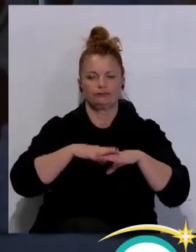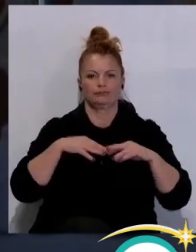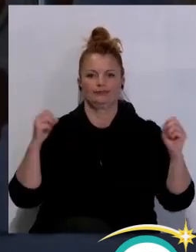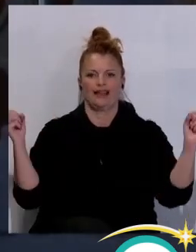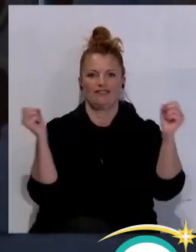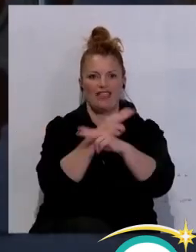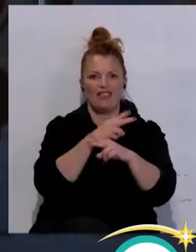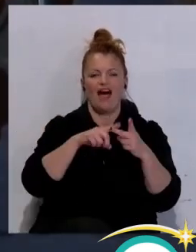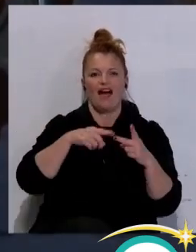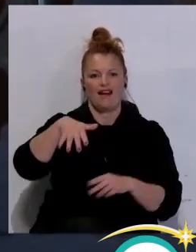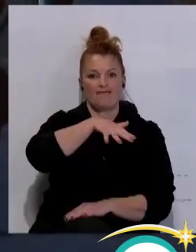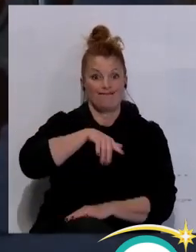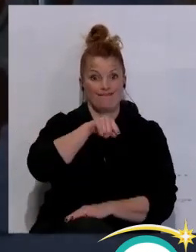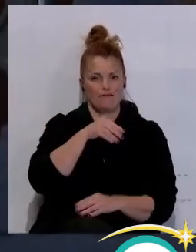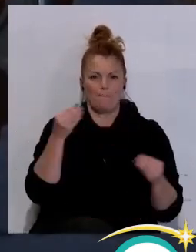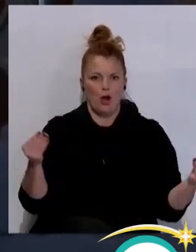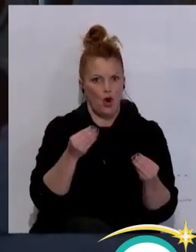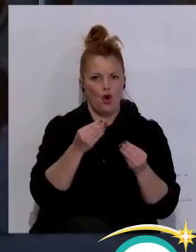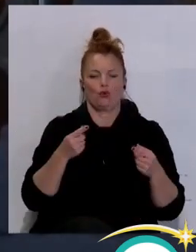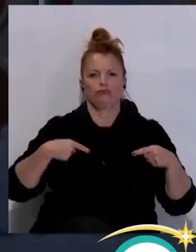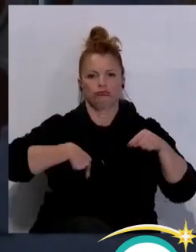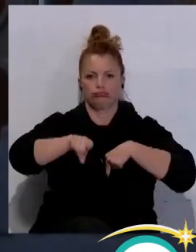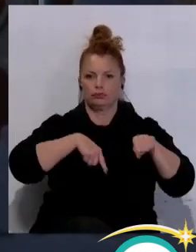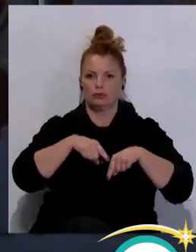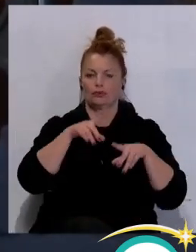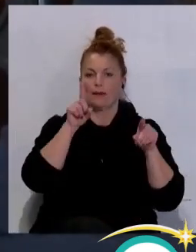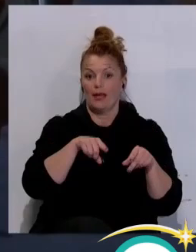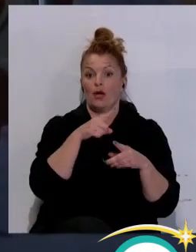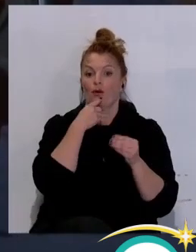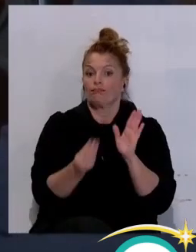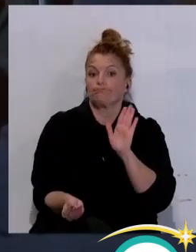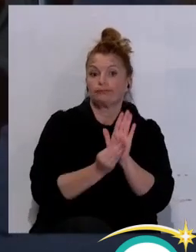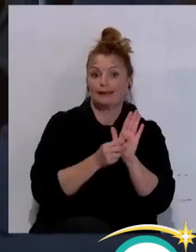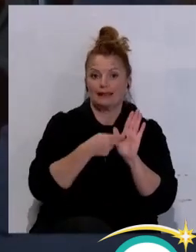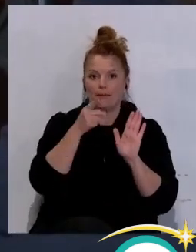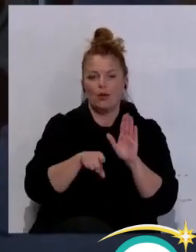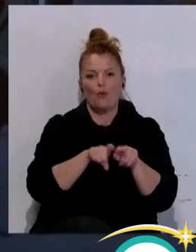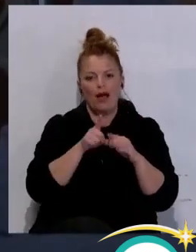avenida de la Ilustración y sobre todo Tal como contemplaba el pgu el desarrollo de de vivienda